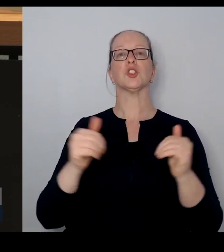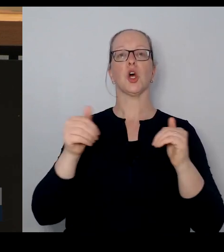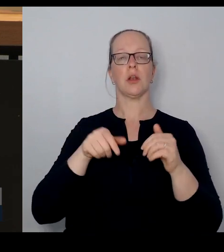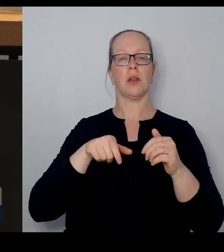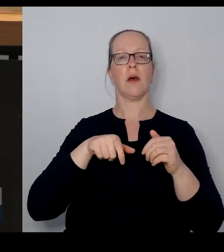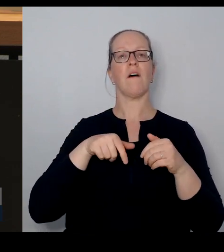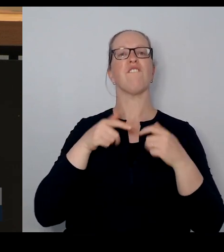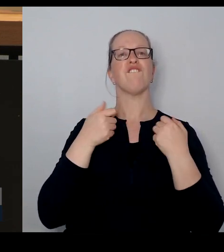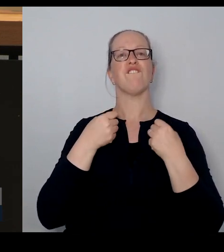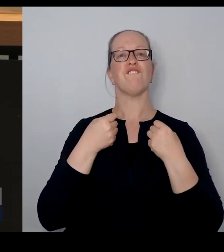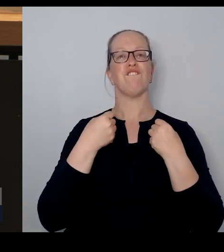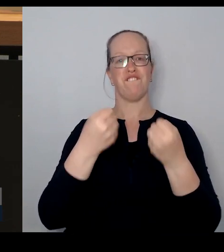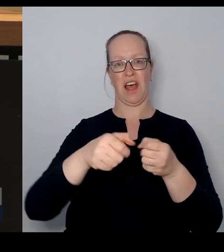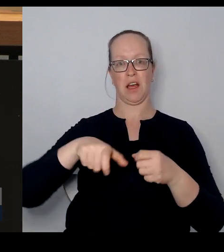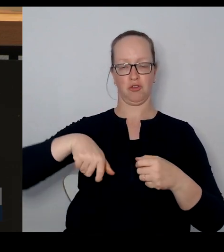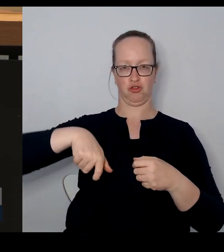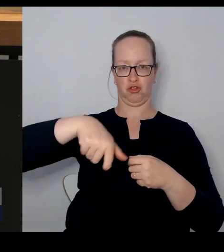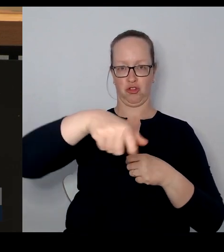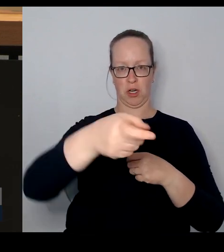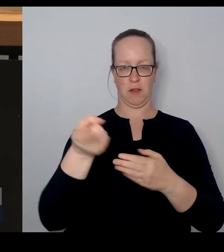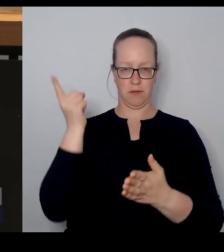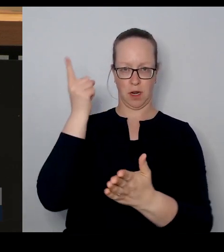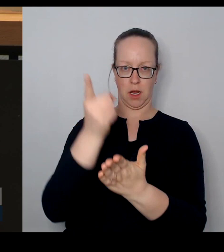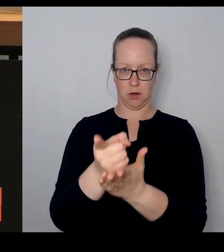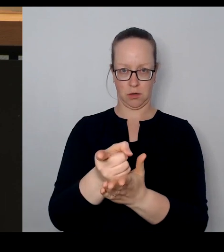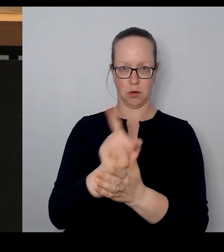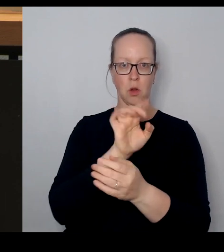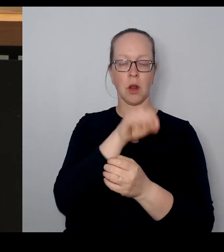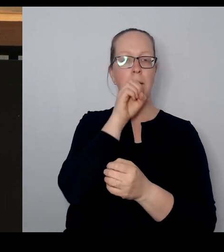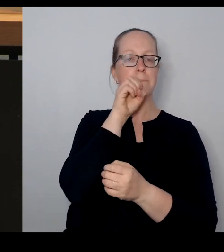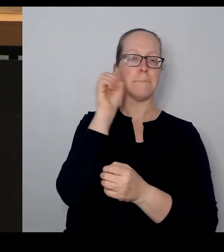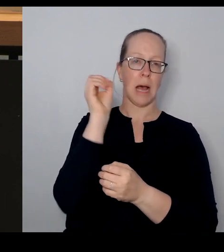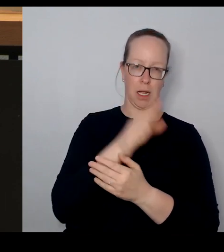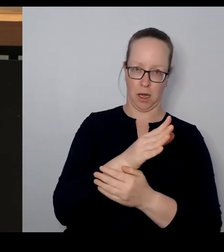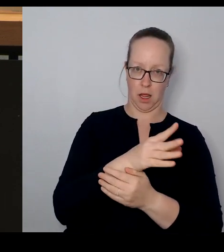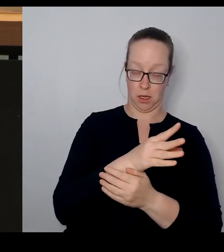entscheidet, dass dieser Bus Sonderfahrstreifen rechtswidrig angeordnet wurde,